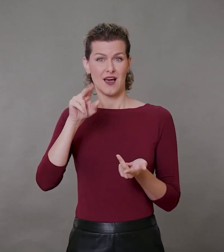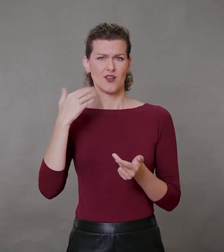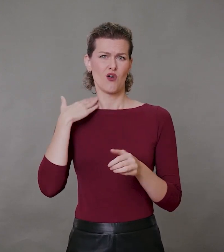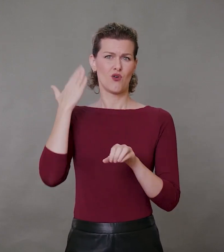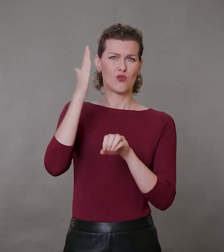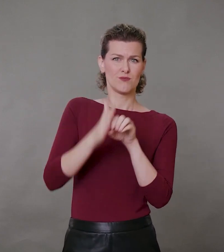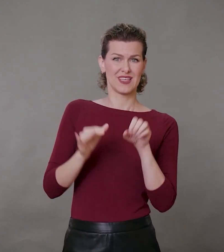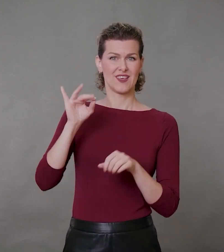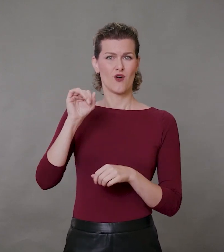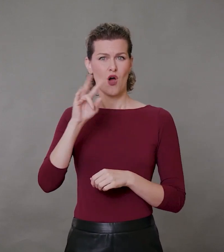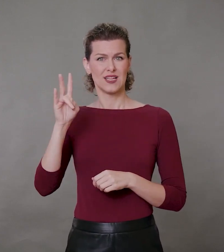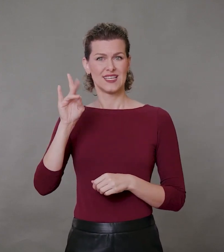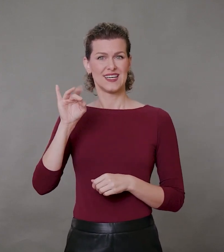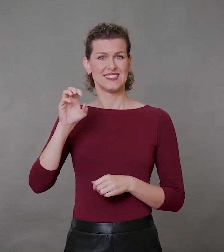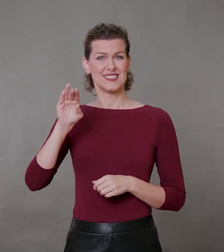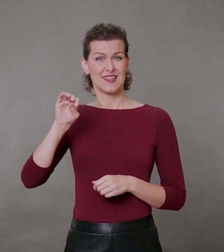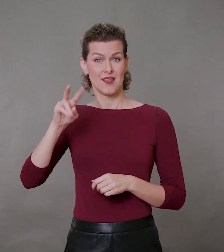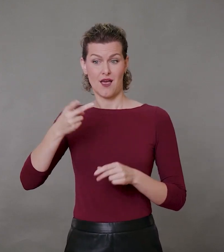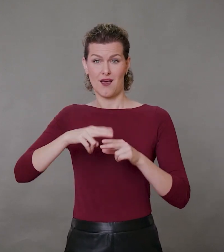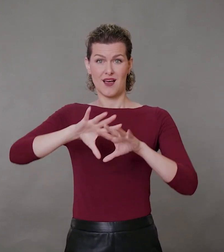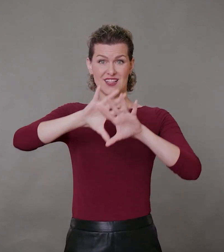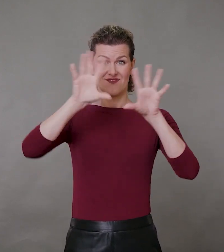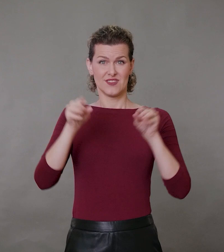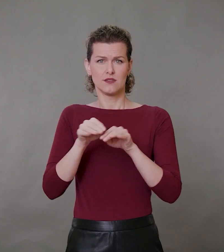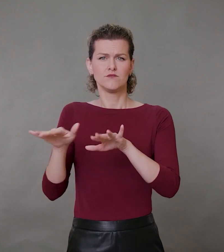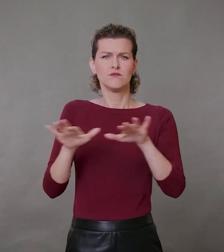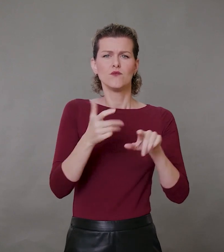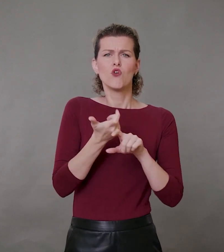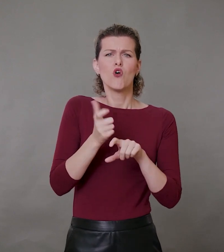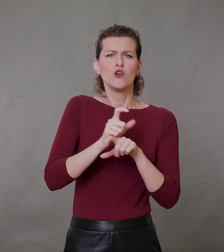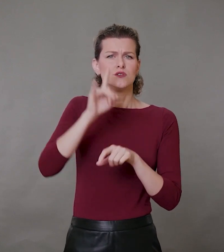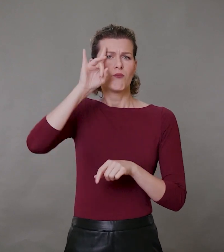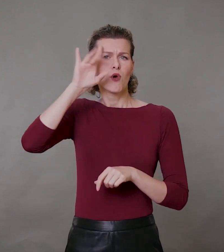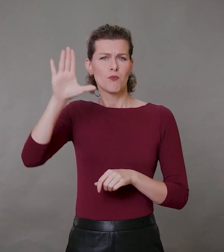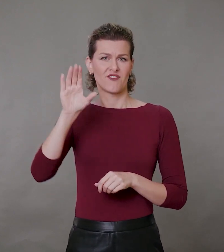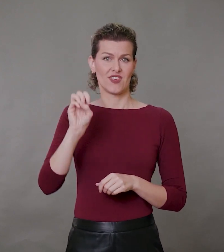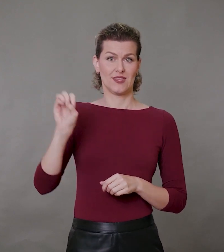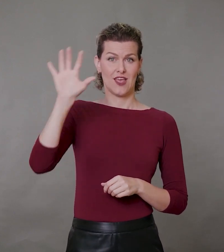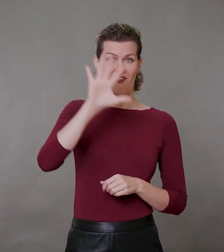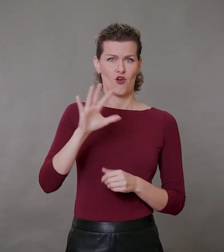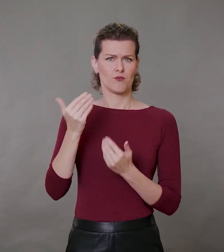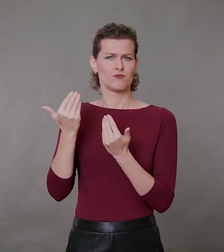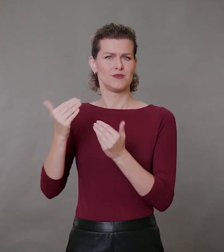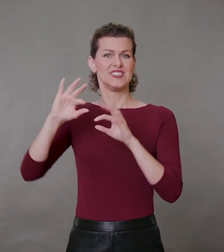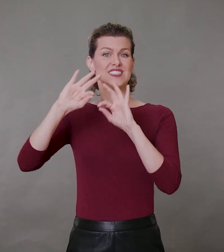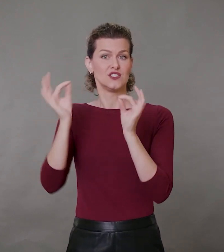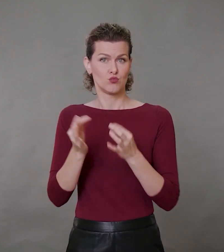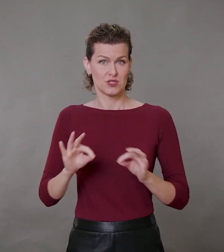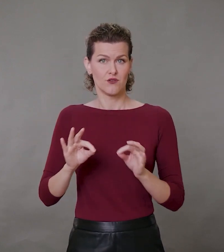и отрезанной голове Иоанна Крестителя очень популярен в европейском искусстве,